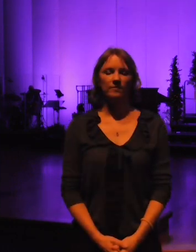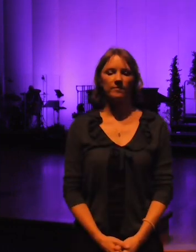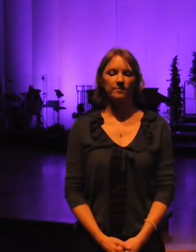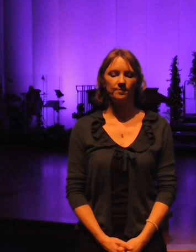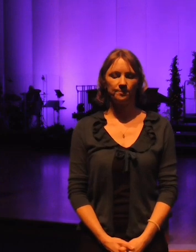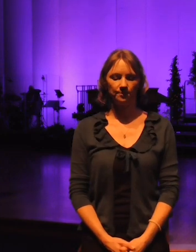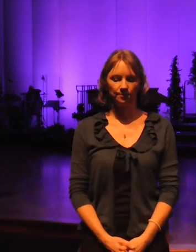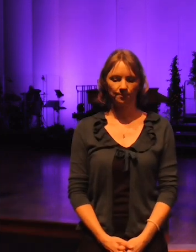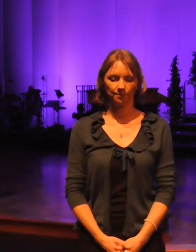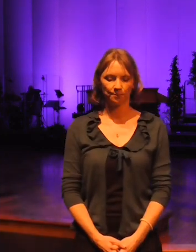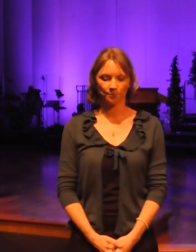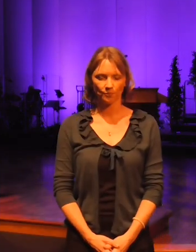[Música]